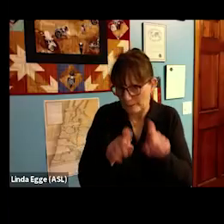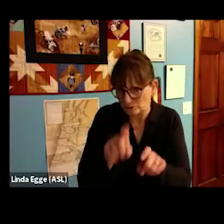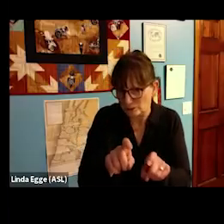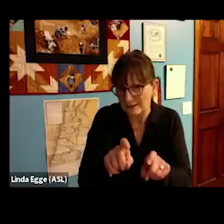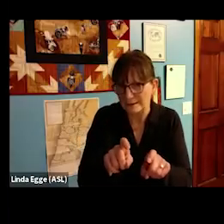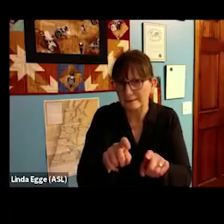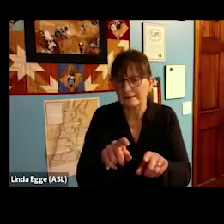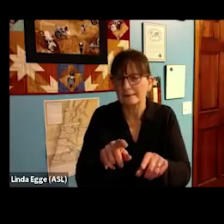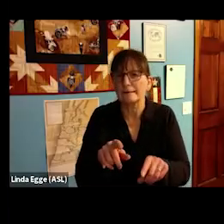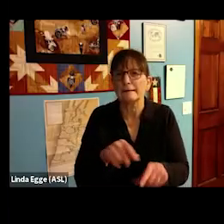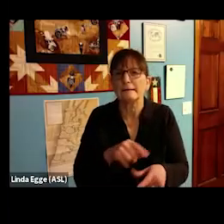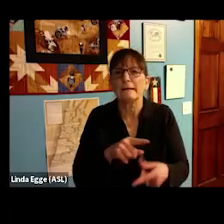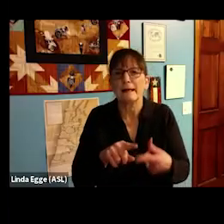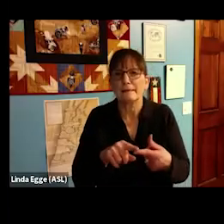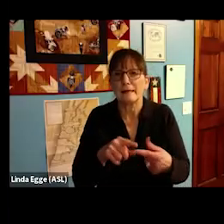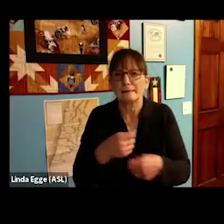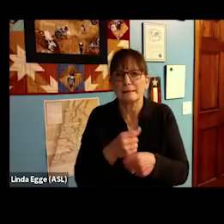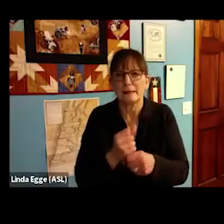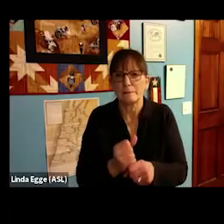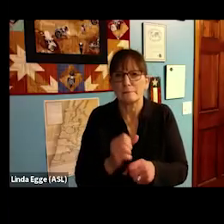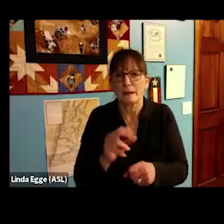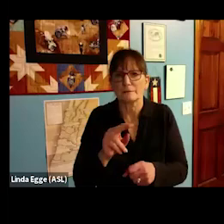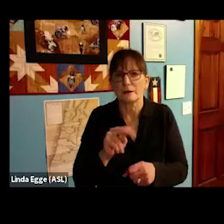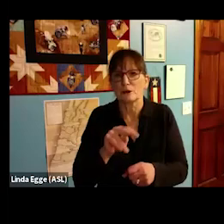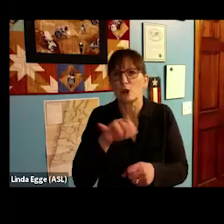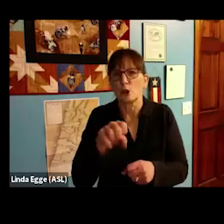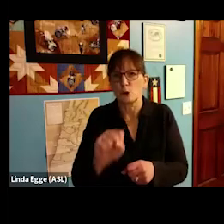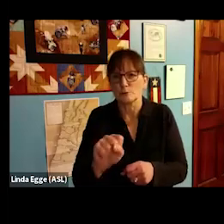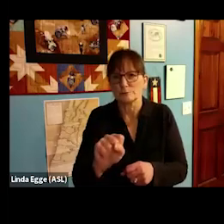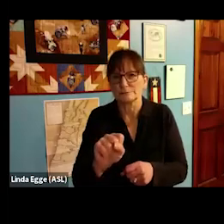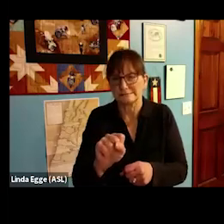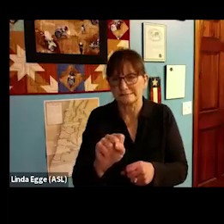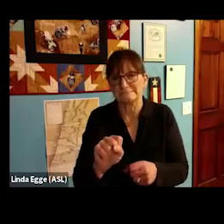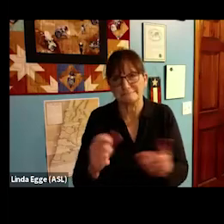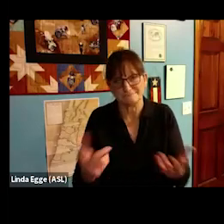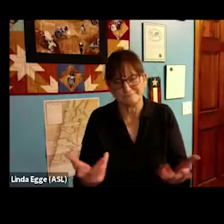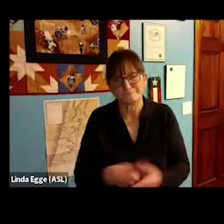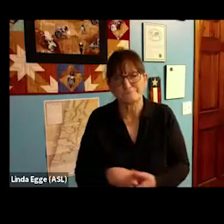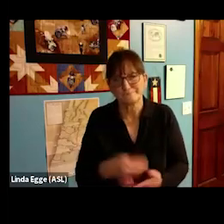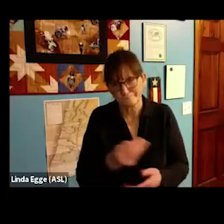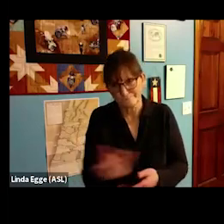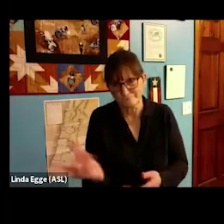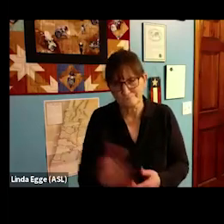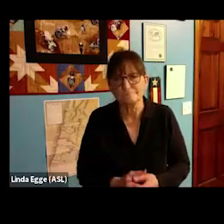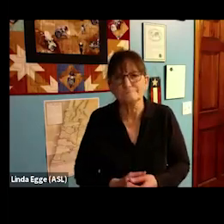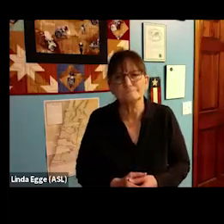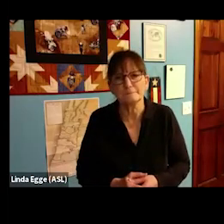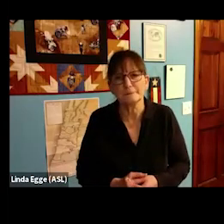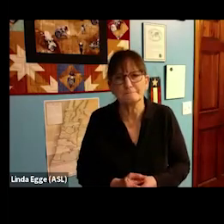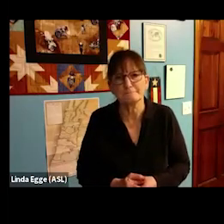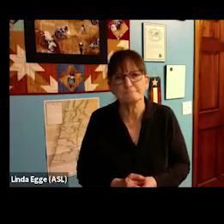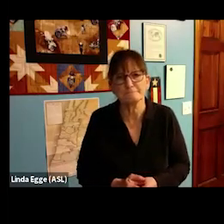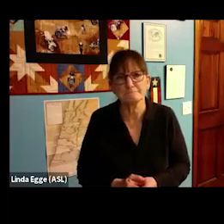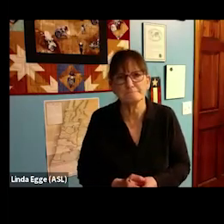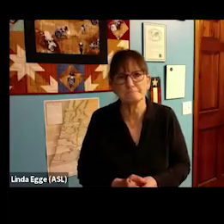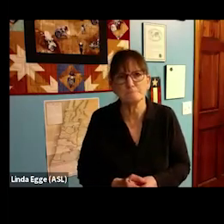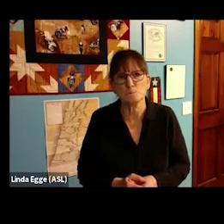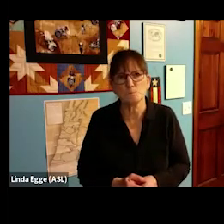en cuanto a mis comunicados de prensa y cartas de colegas y actualizaciones, que lo están utilizando. Y es un placer estar aquí y escuchar